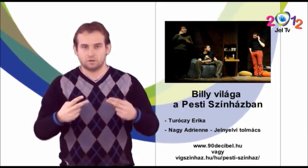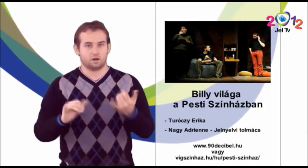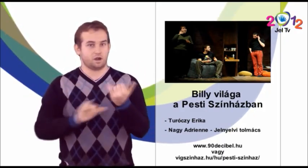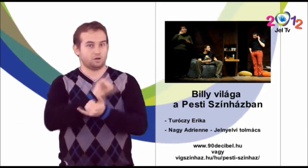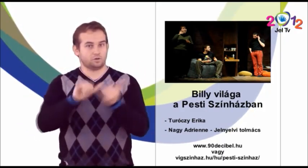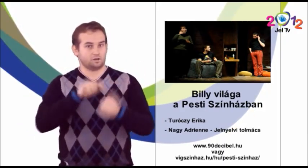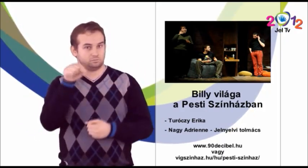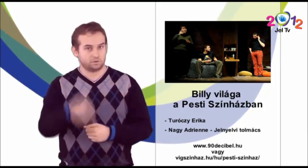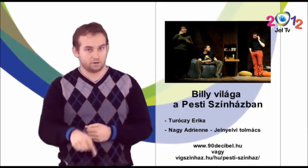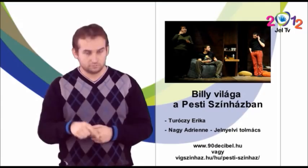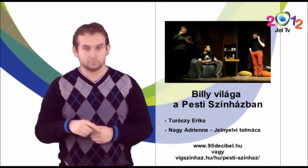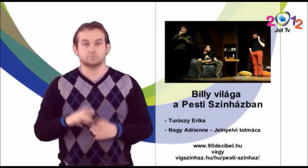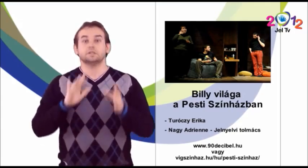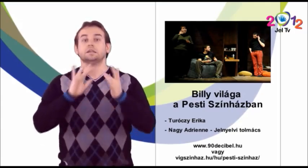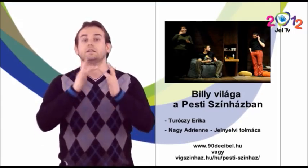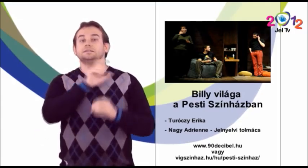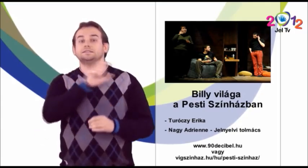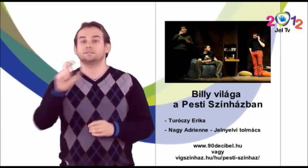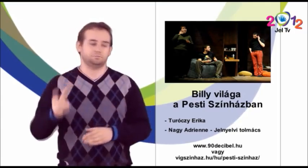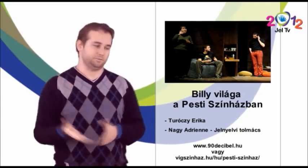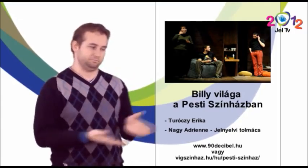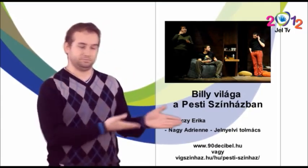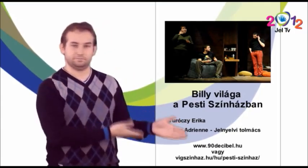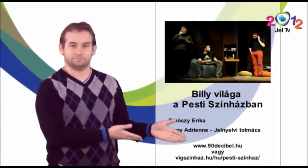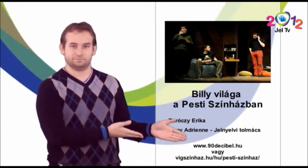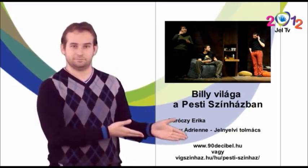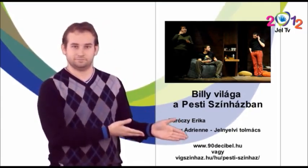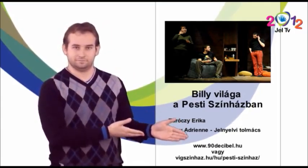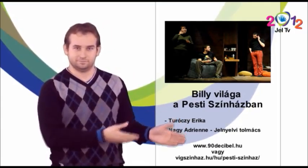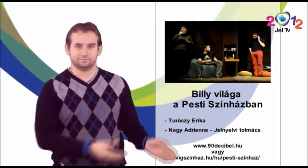A következõ elõadás januárban lesz. Internet címe itt.